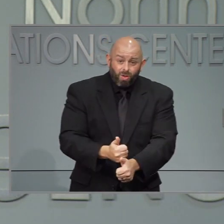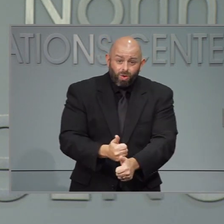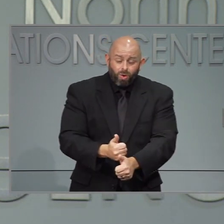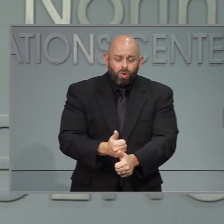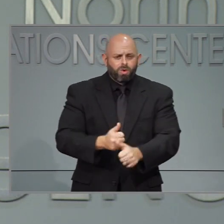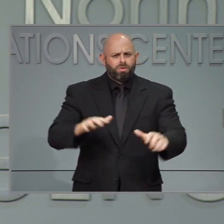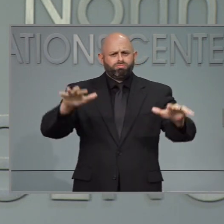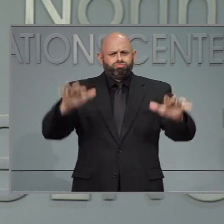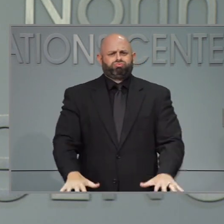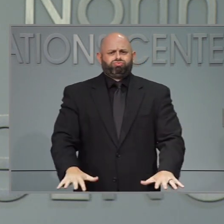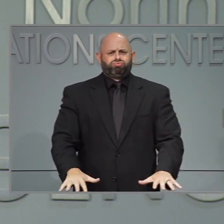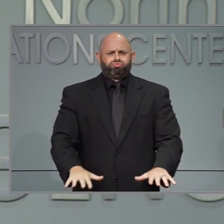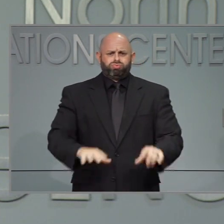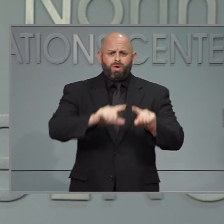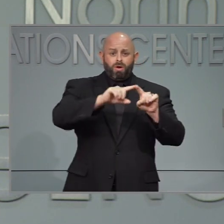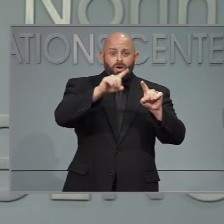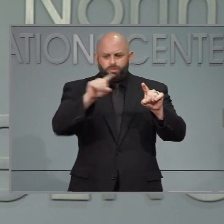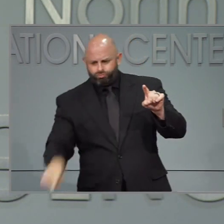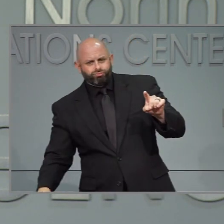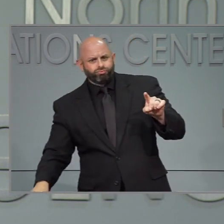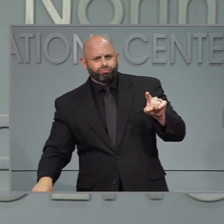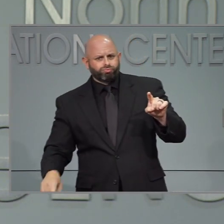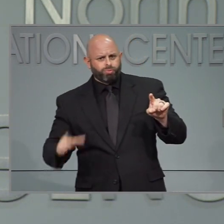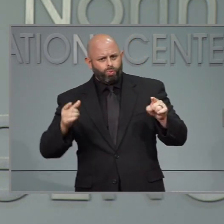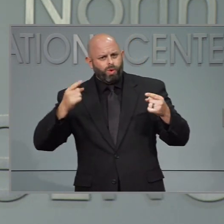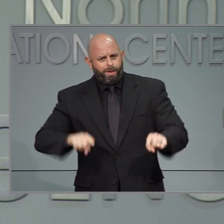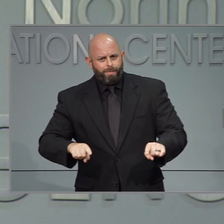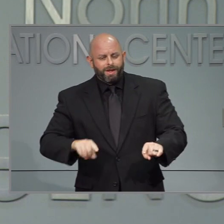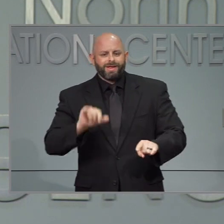virus si todo mundo acepta la responsabilidad tiene cuidado y